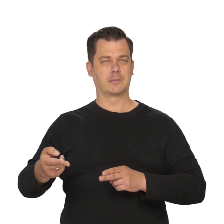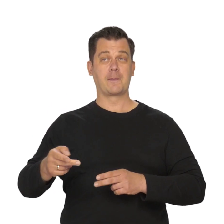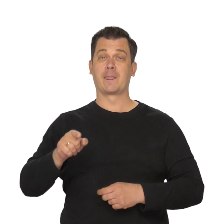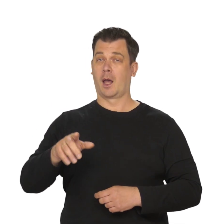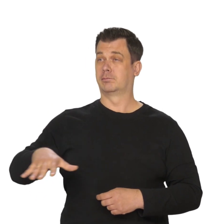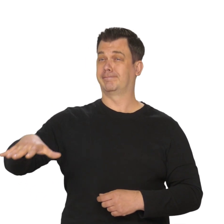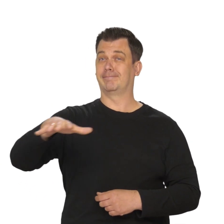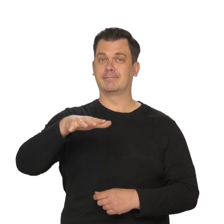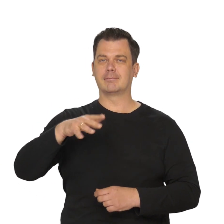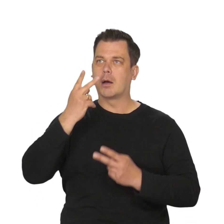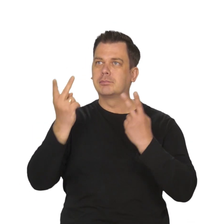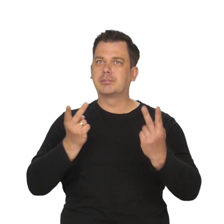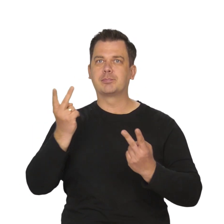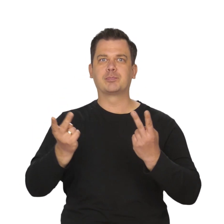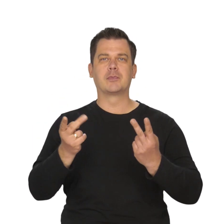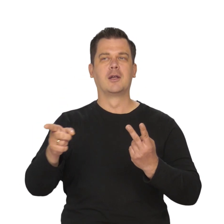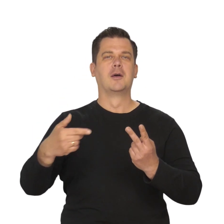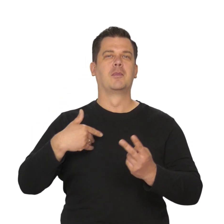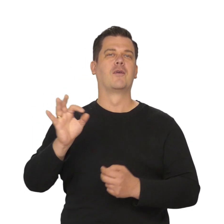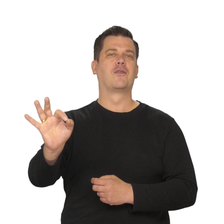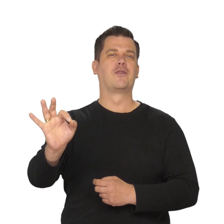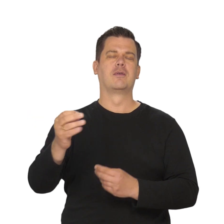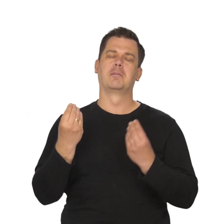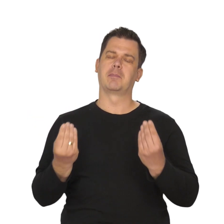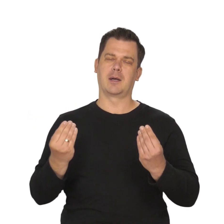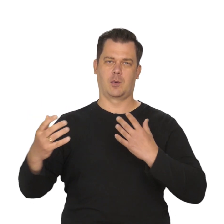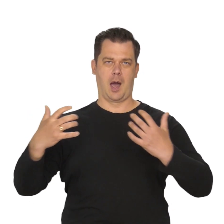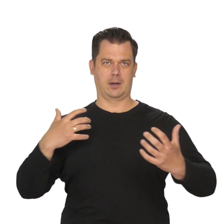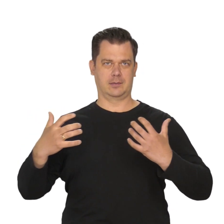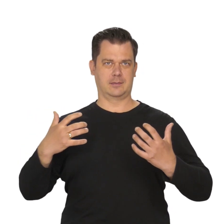W pobliżu odnajdą Państwo eksponaty z pracowni wielkich artystów: